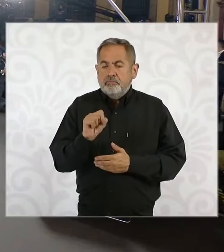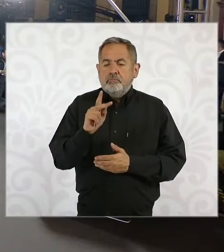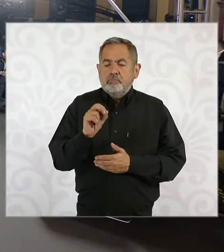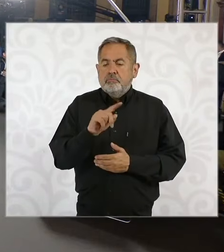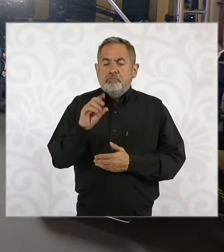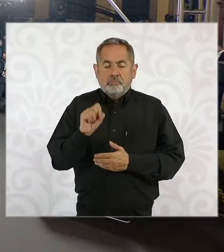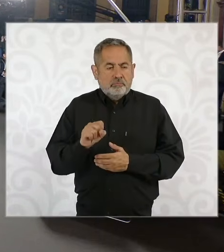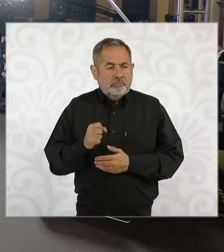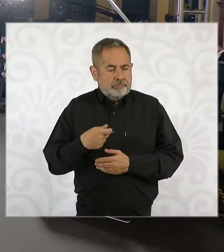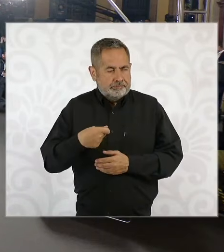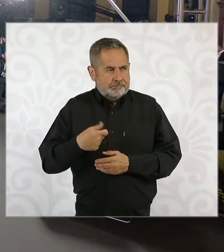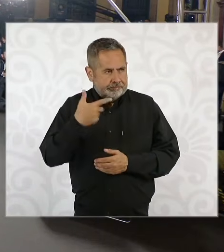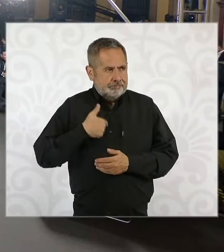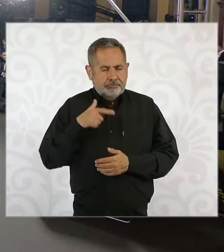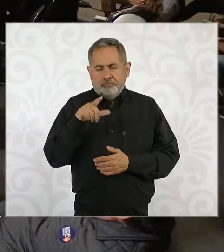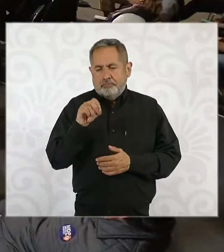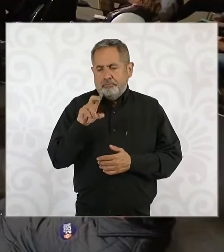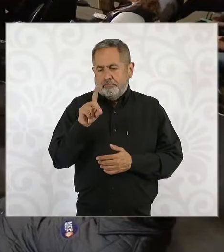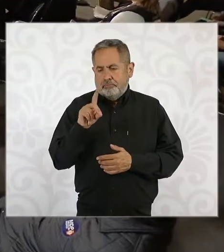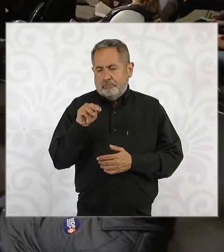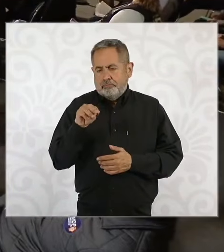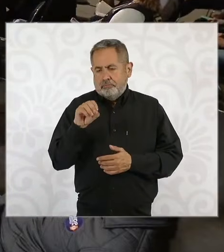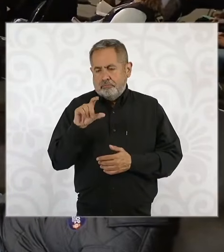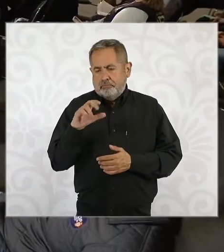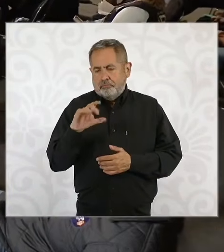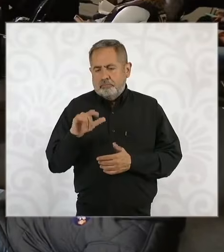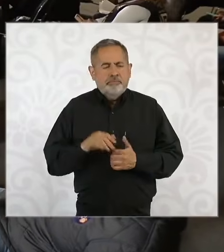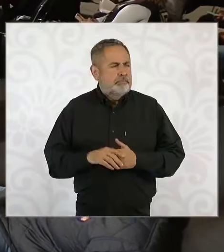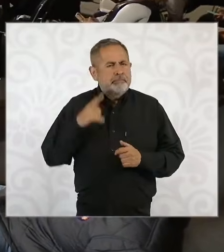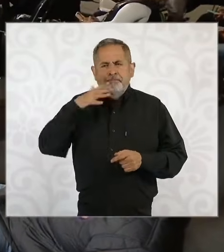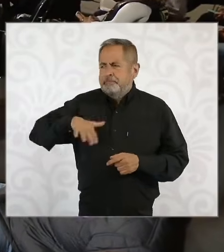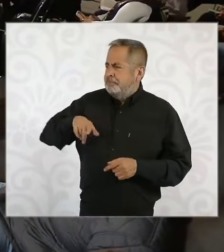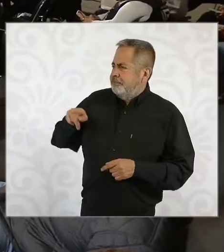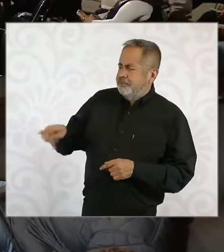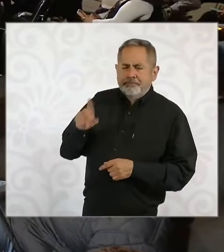Lord Molécula. Eh, pues efectivamente ya lo dijo este mi compañero Demi Duarte.